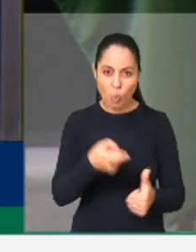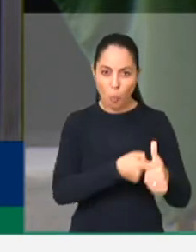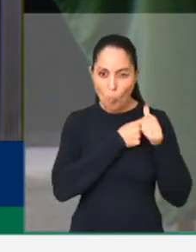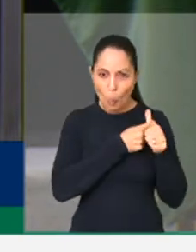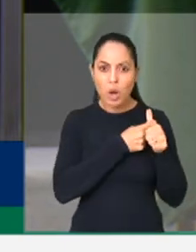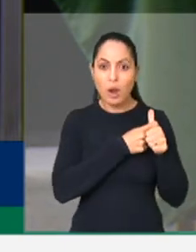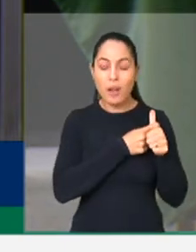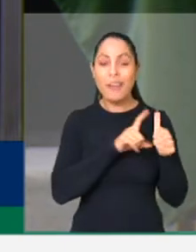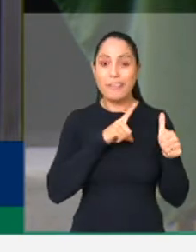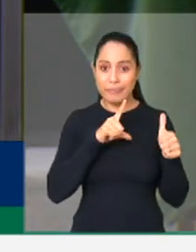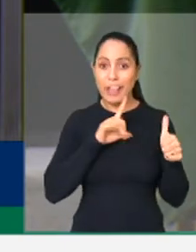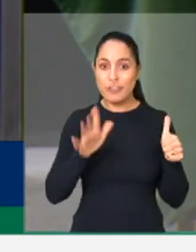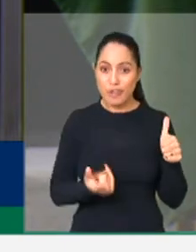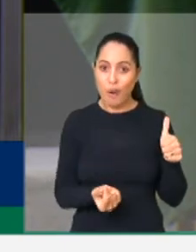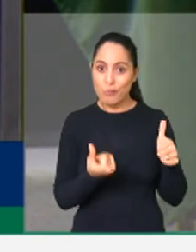RENEGOCIAÇÃO PREVISTOS NA MEDIDA PROVISÓRIA. QUANTO AS